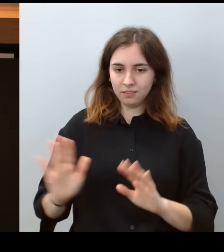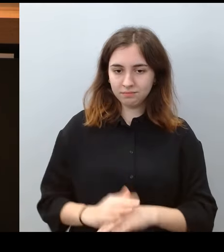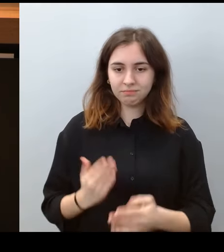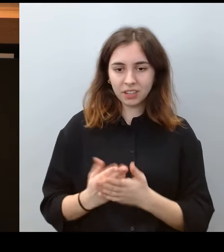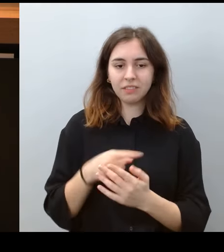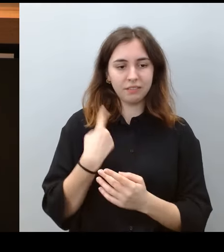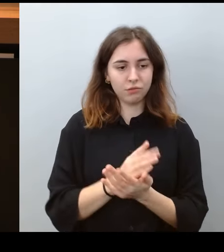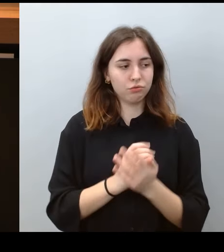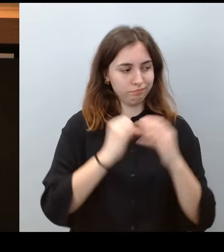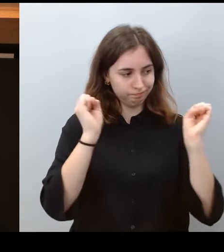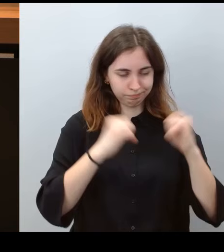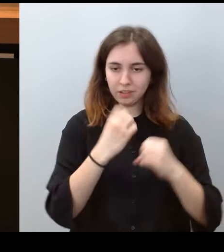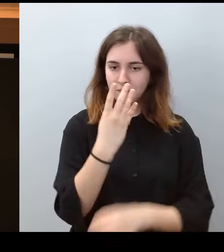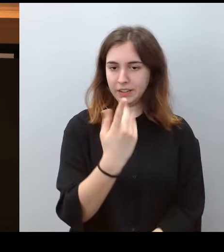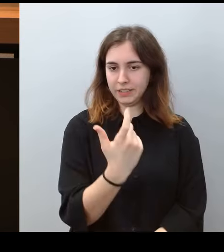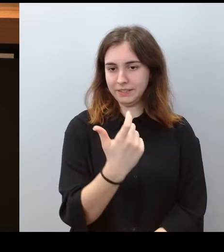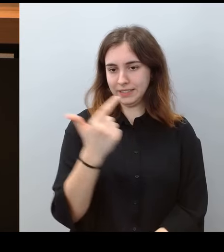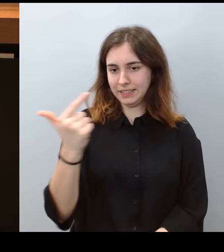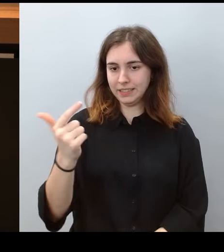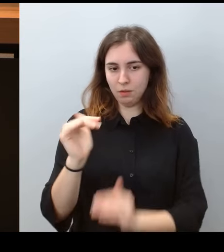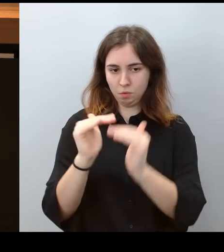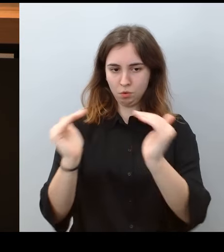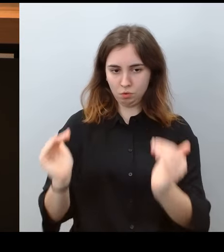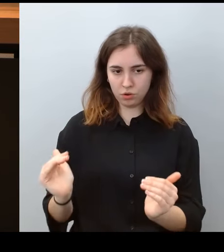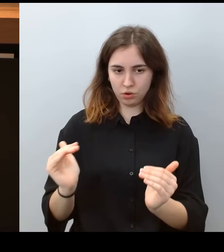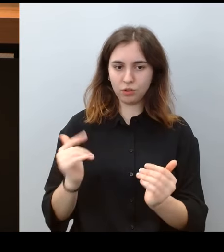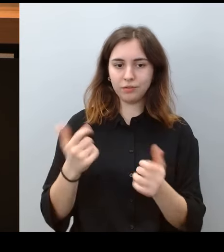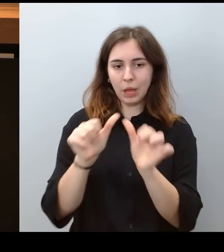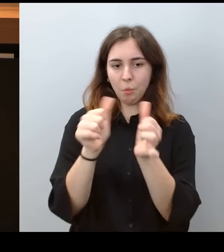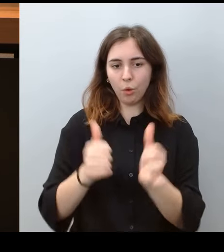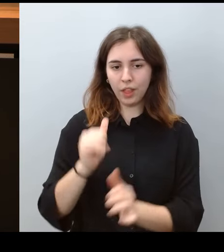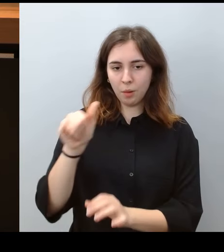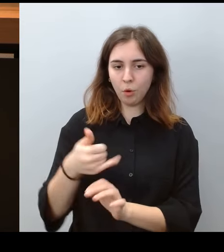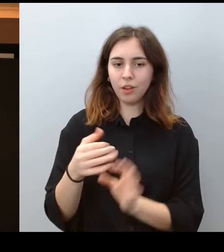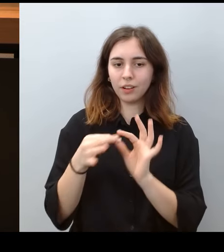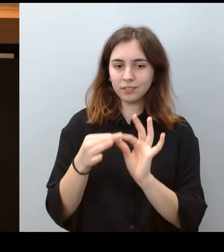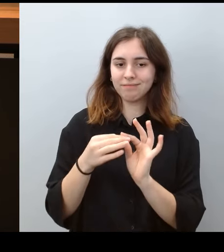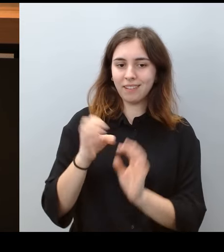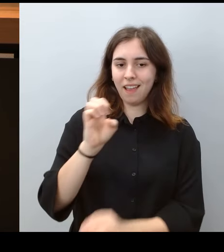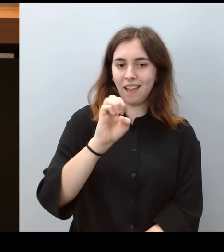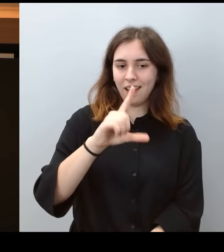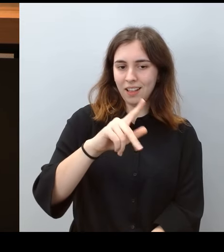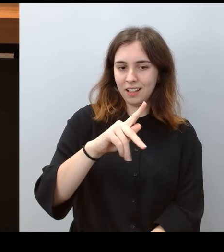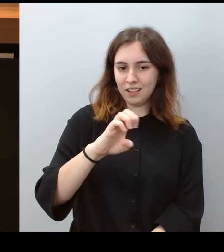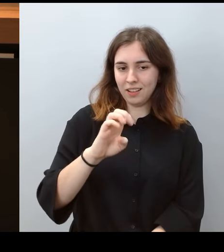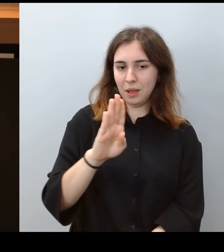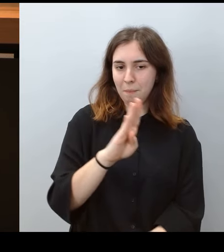24 sieben Unterkünfte, die als Modellprojekt unter Elke Breitenbach gestartet sind, die erwiesen haben, dass es sinnvolle